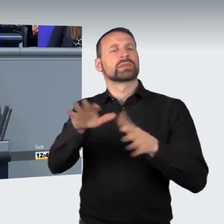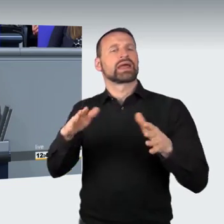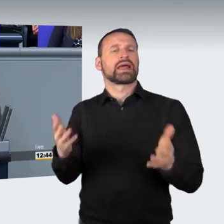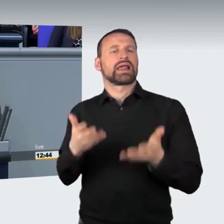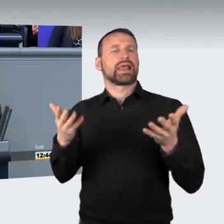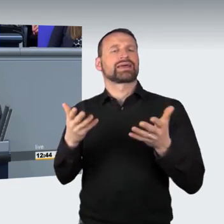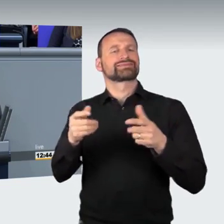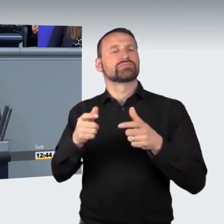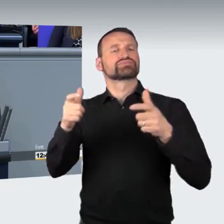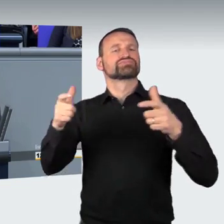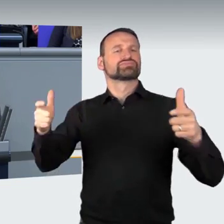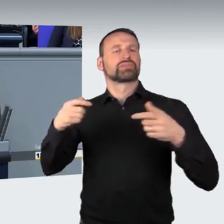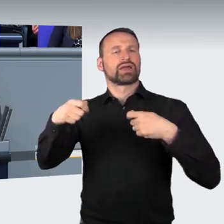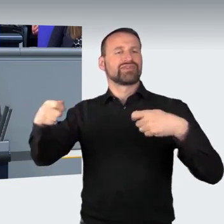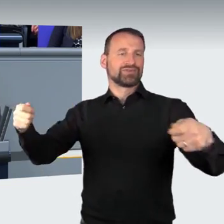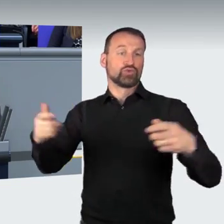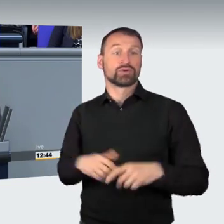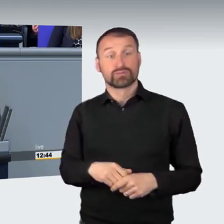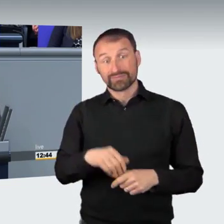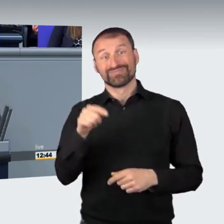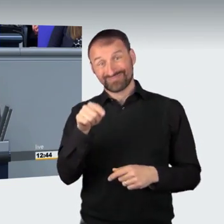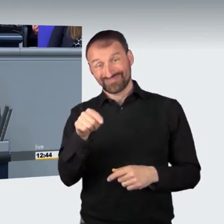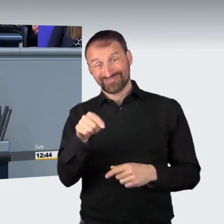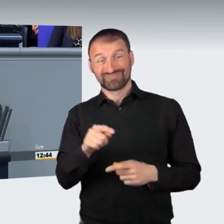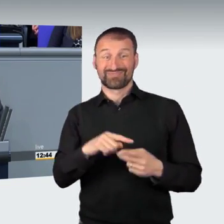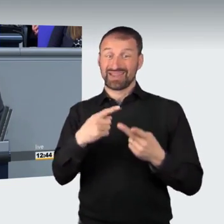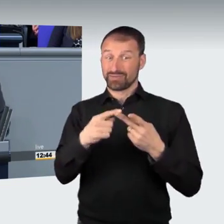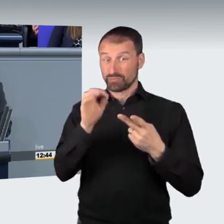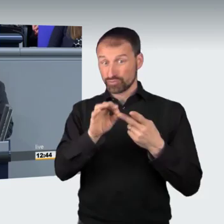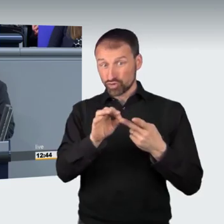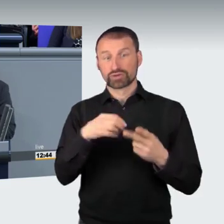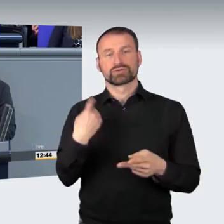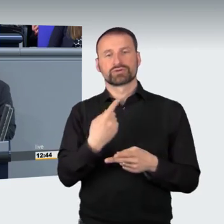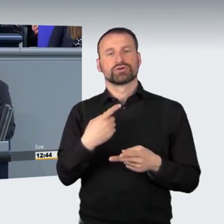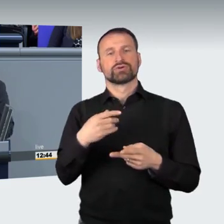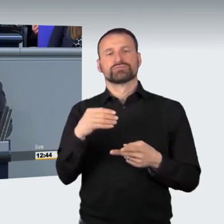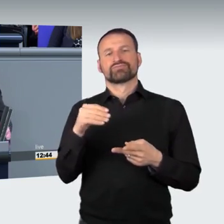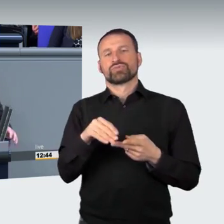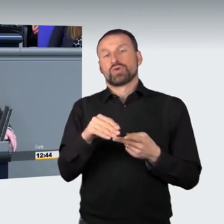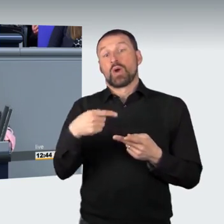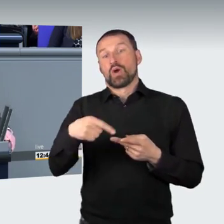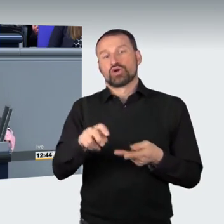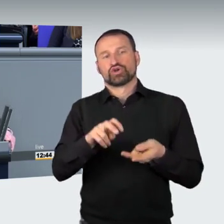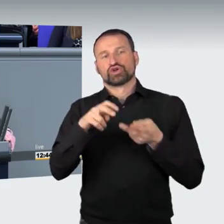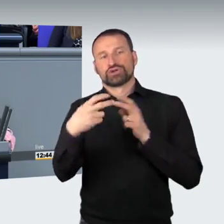in diesem Land zu schaffen. Auch das wäre ein Schub für mehr Wohnungsbau in Deutschland. Ein weiterer Punkt,